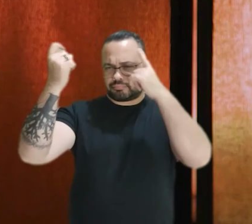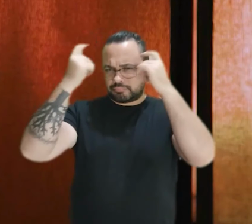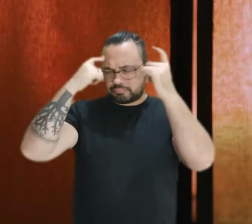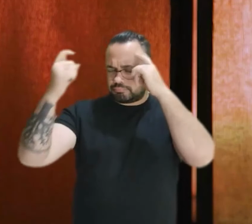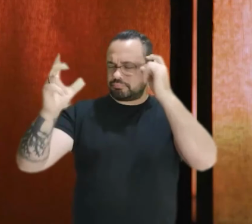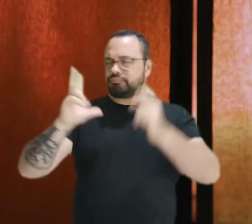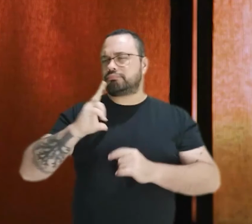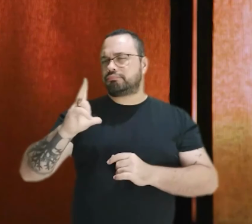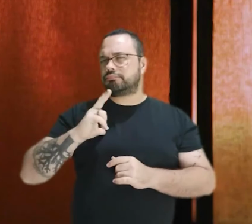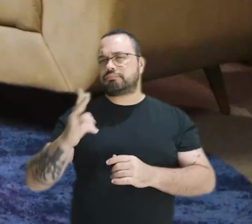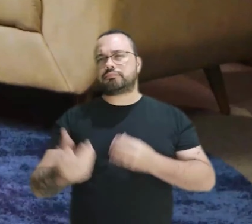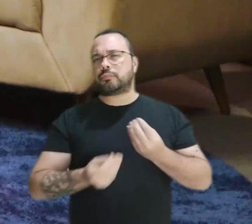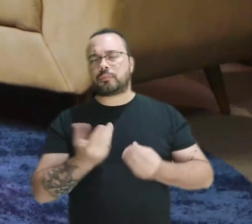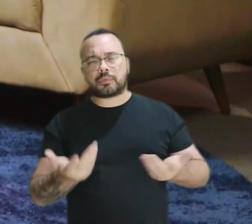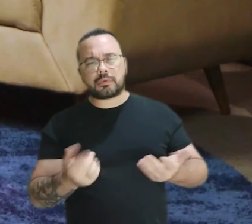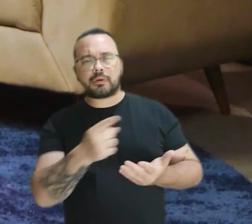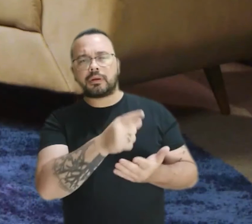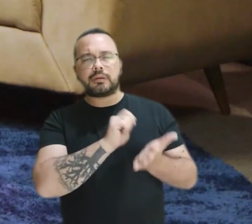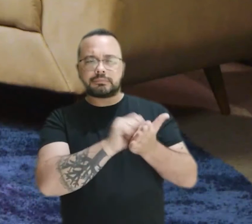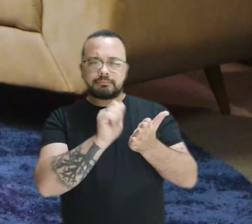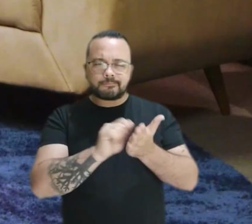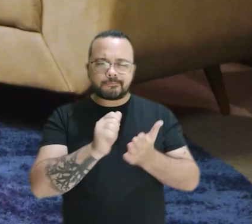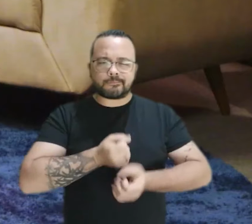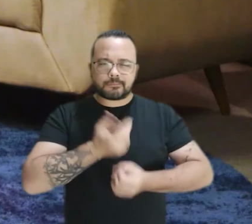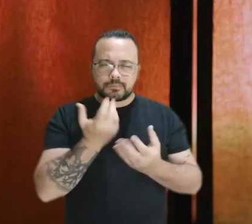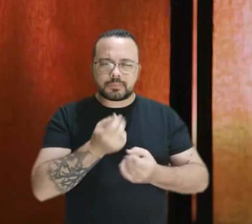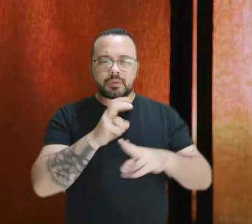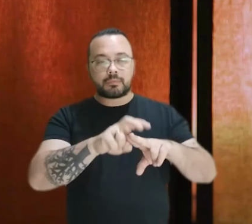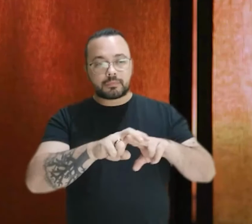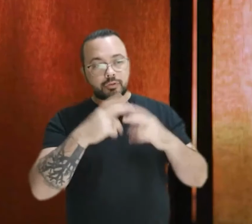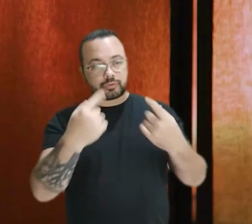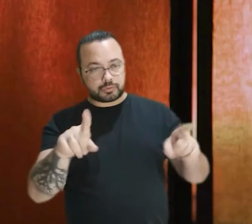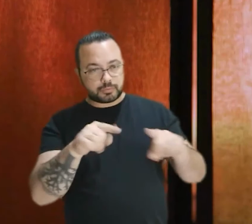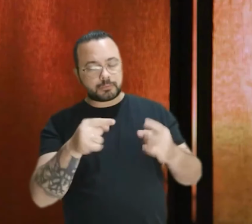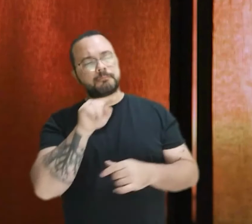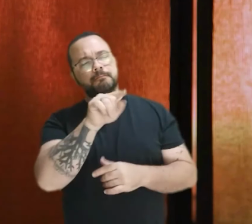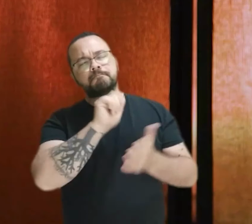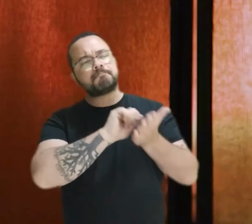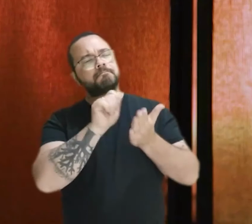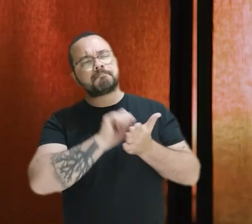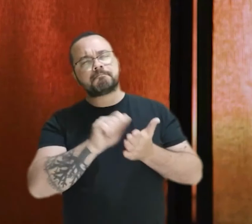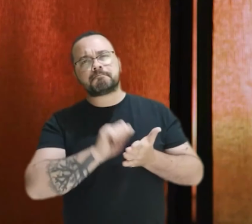Você falou que você foi pra poesia através da música, quando você tá escrevendo, você...